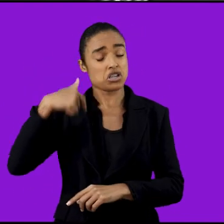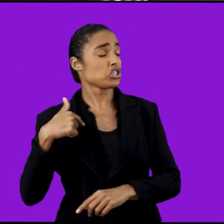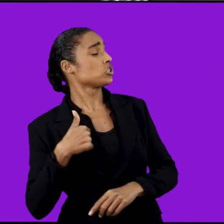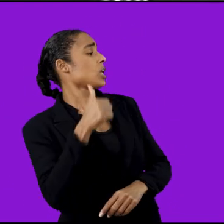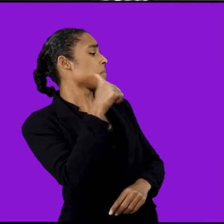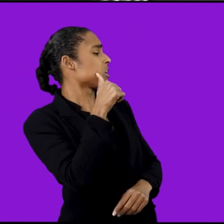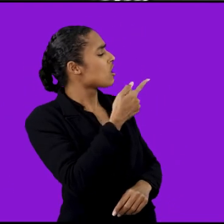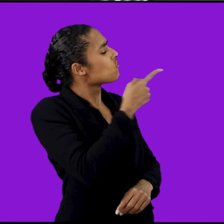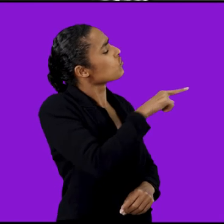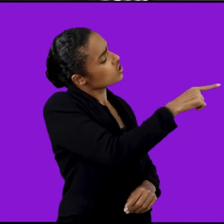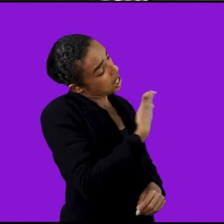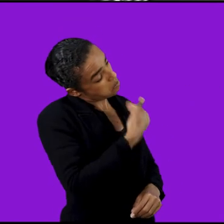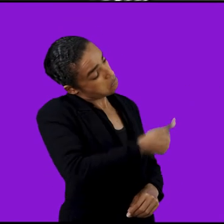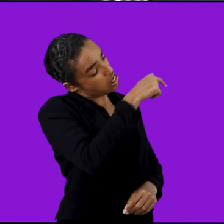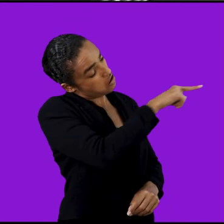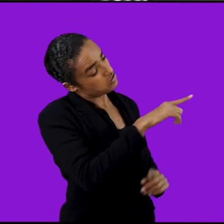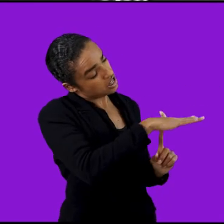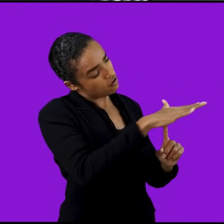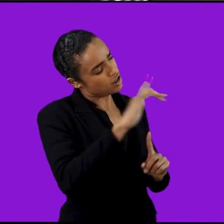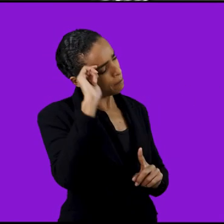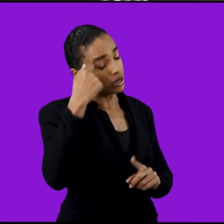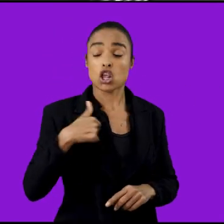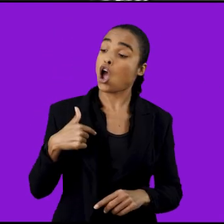e falou assim: “E aí tia, vou fazer melhor que você, ein?” Eu falei: “Opa, assim